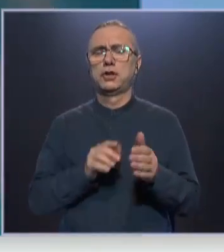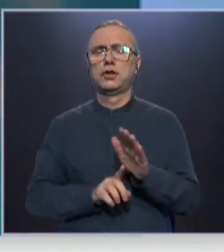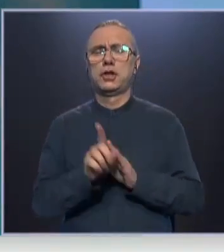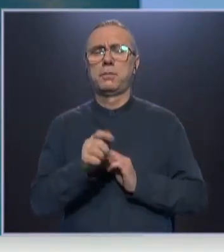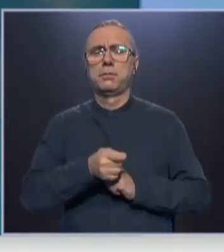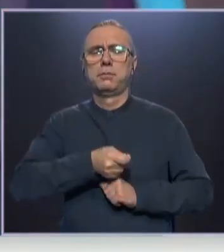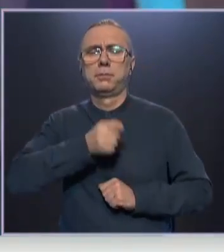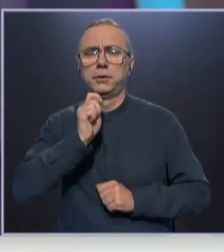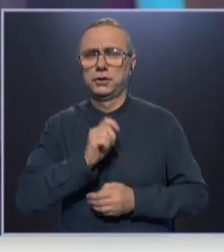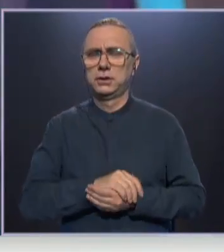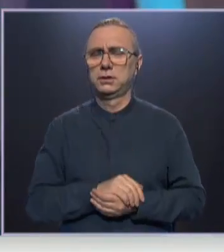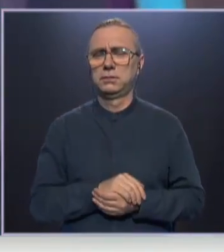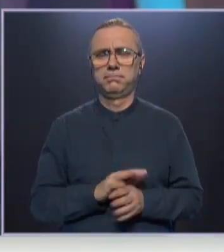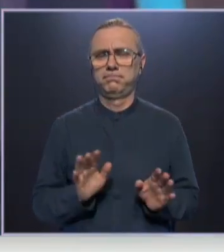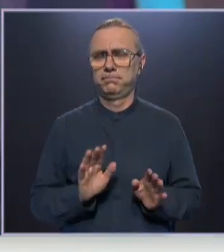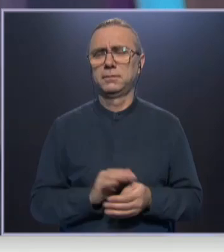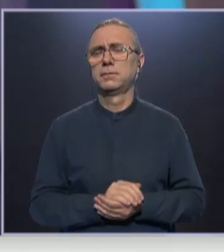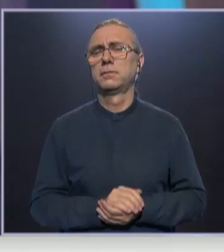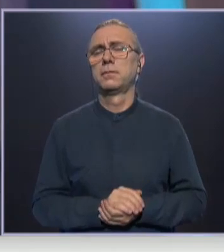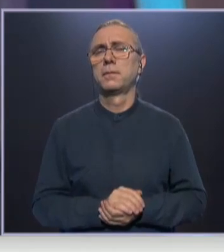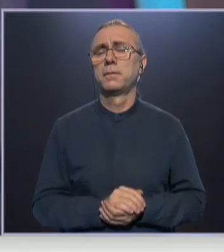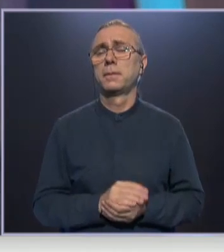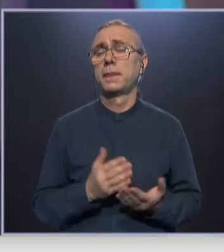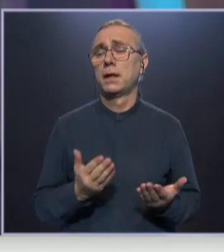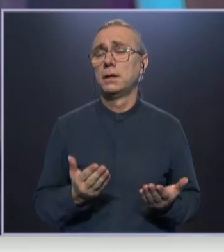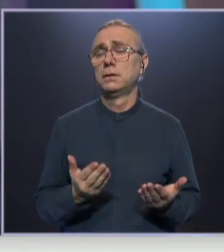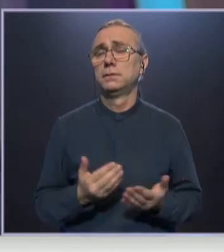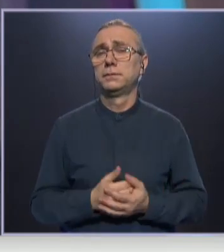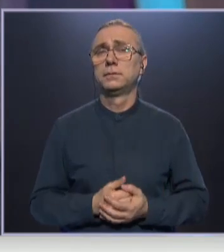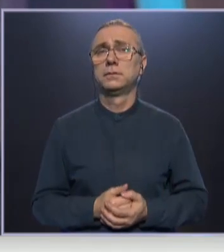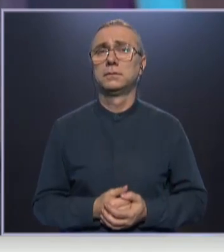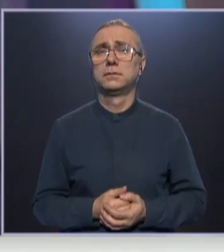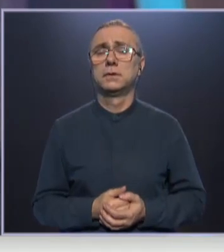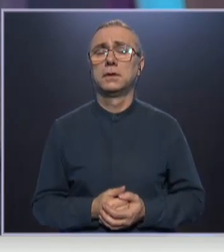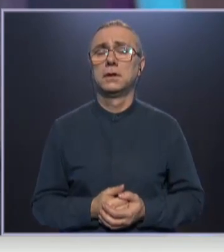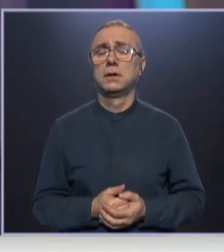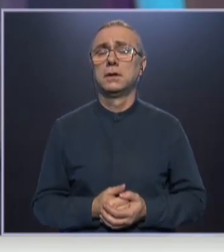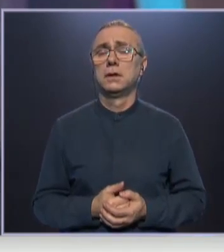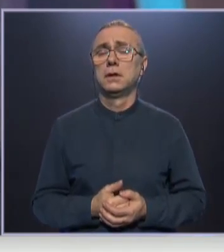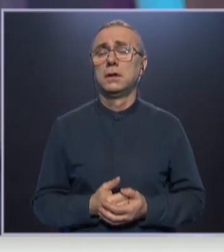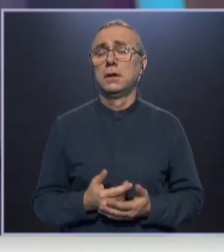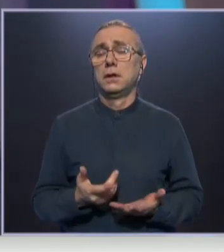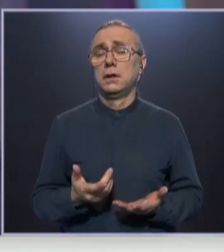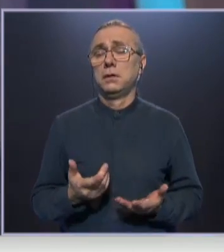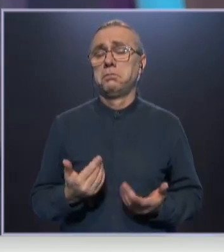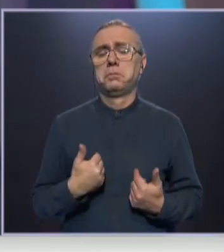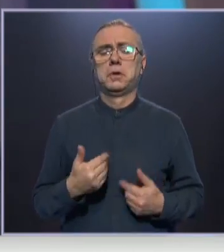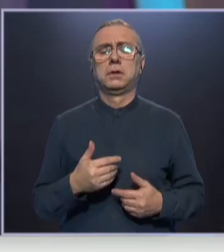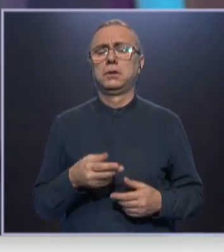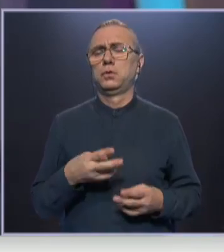иногда на целый месяц и ссылаясь на Вот затруднительность приготовленности Да нет же конечно Кронштадтский